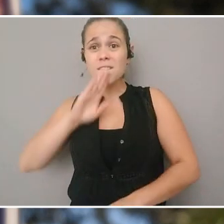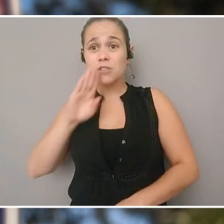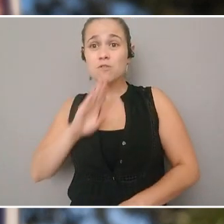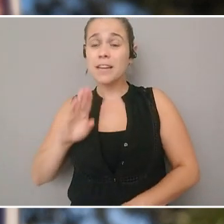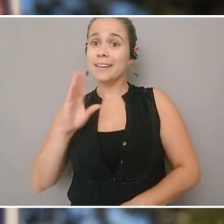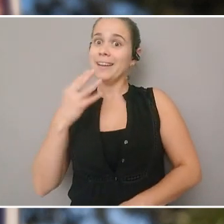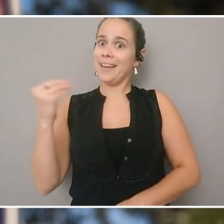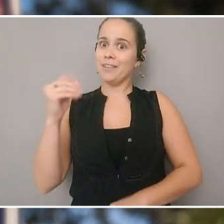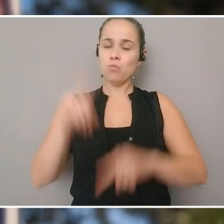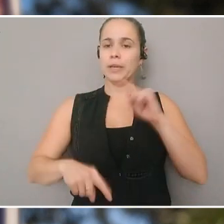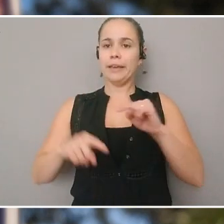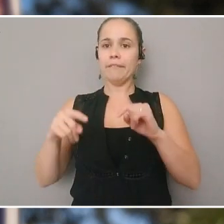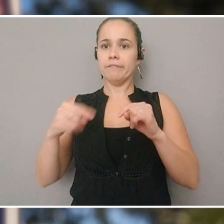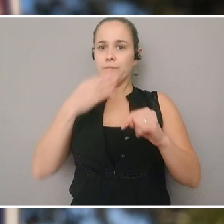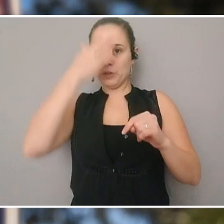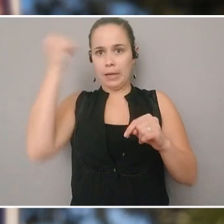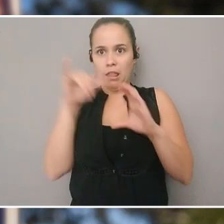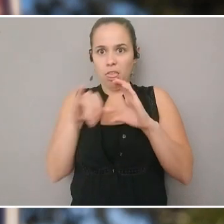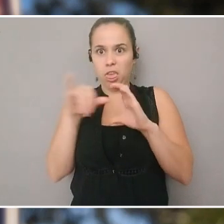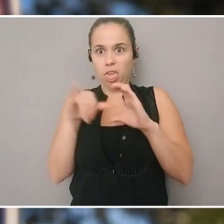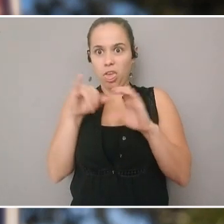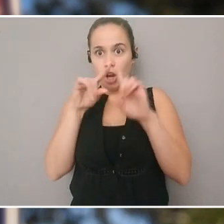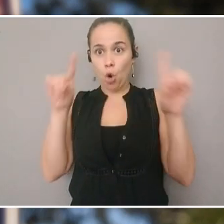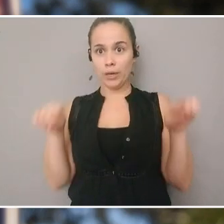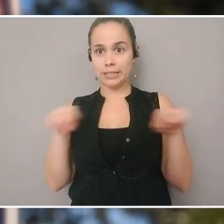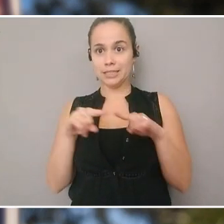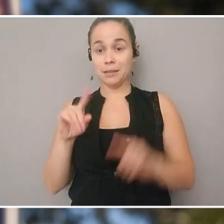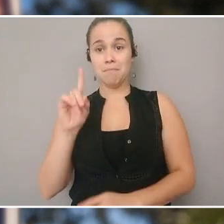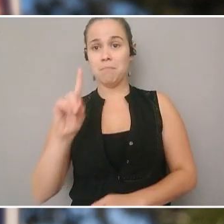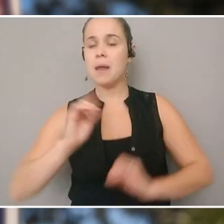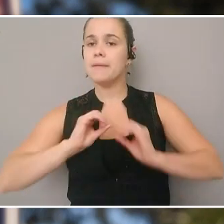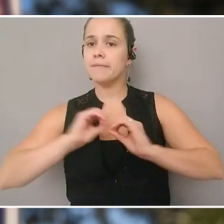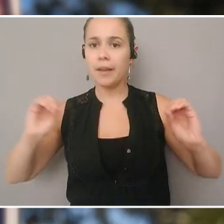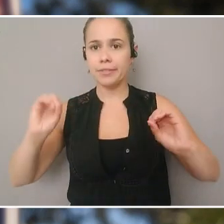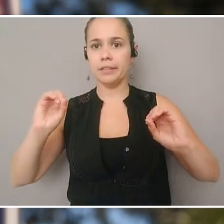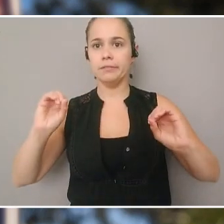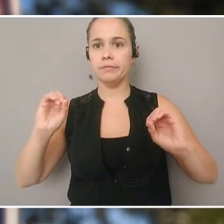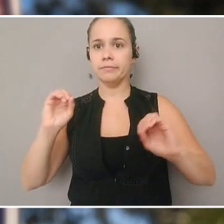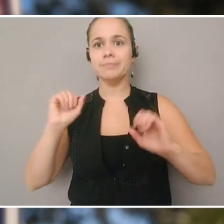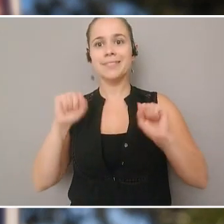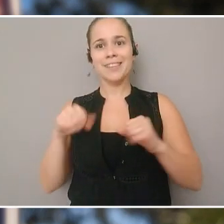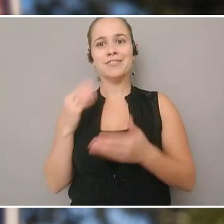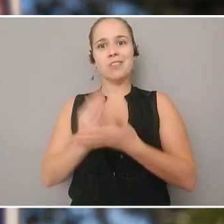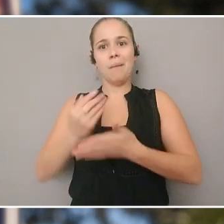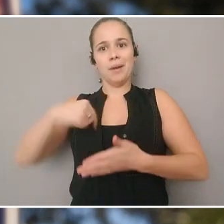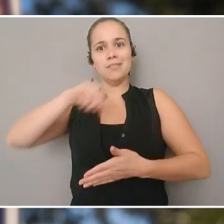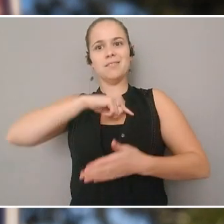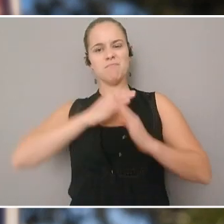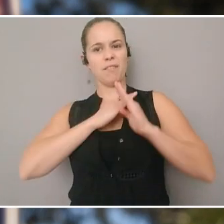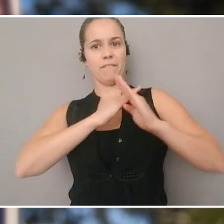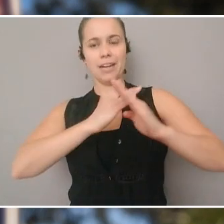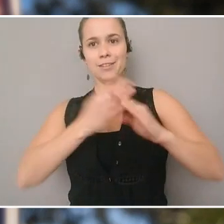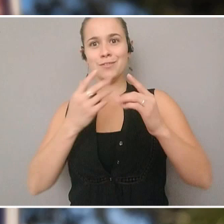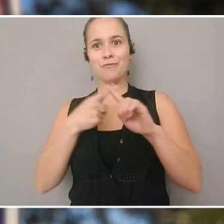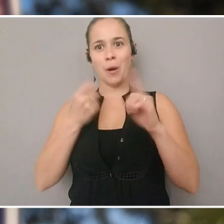olvidar la cuarentena. Sin embargo, nada podría parar